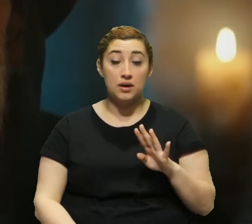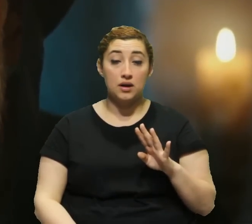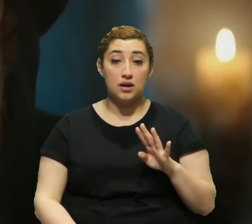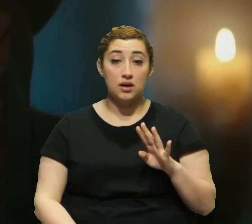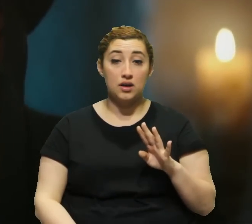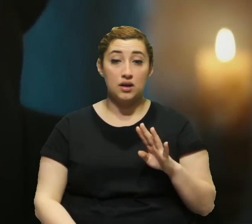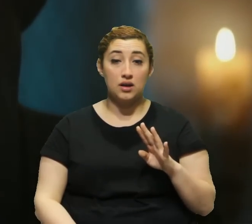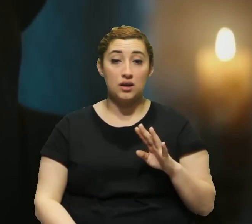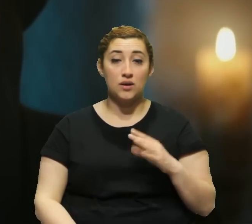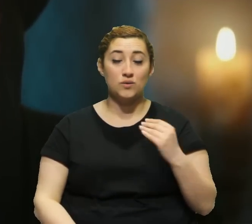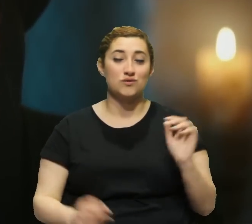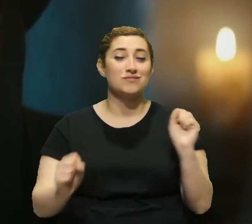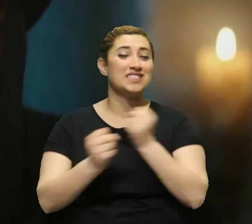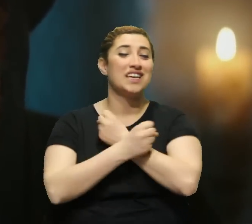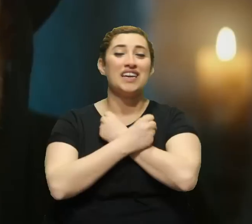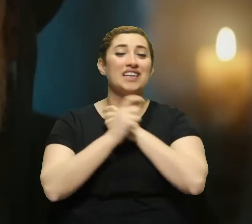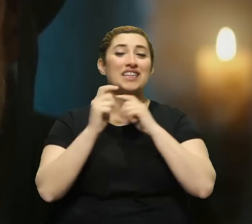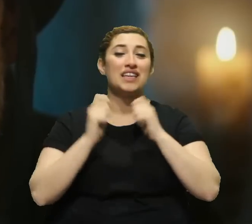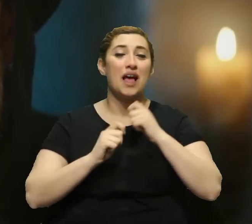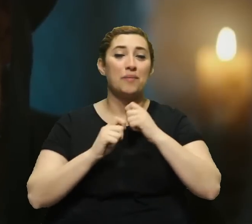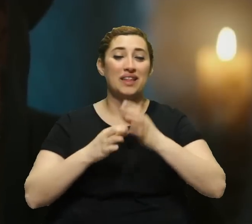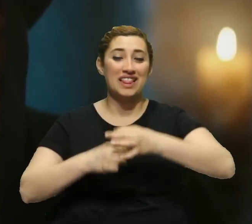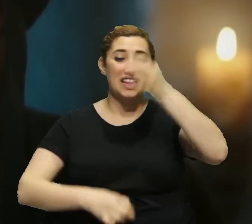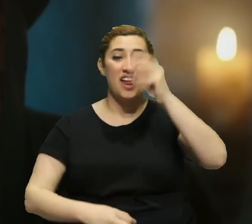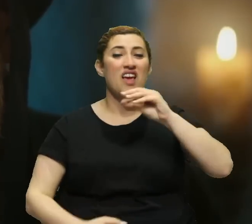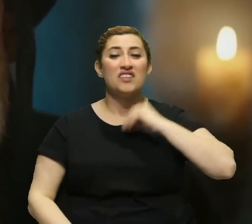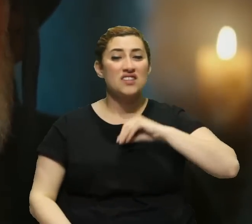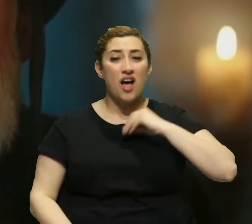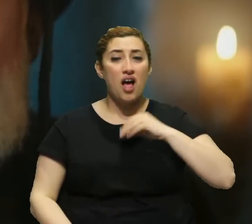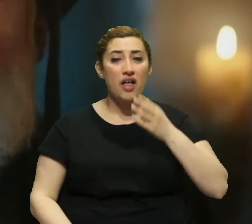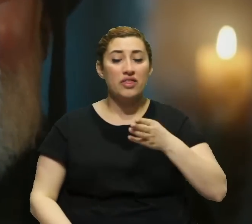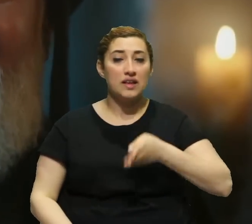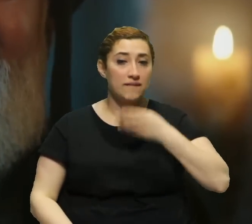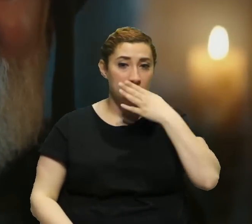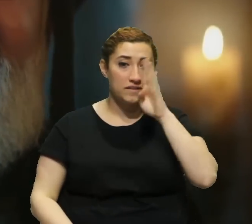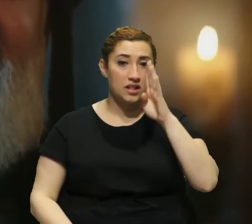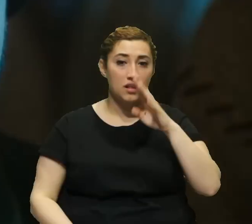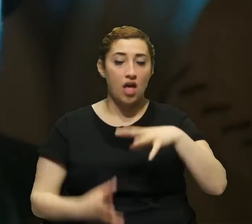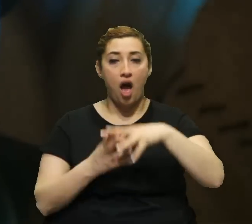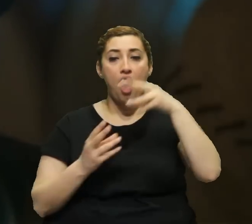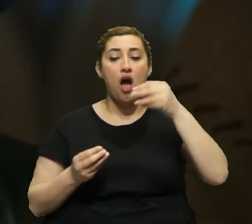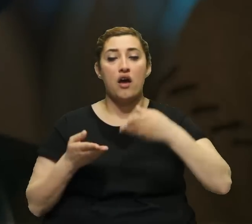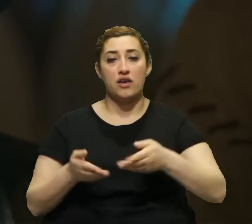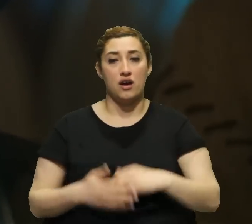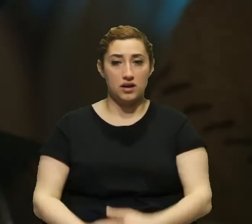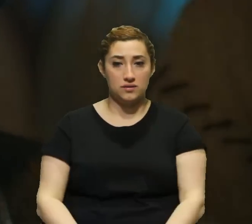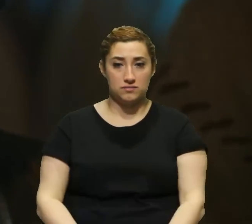...tutup sarıldığı, direk sandığı şey filin ayağı idi.